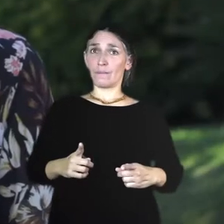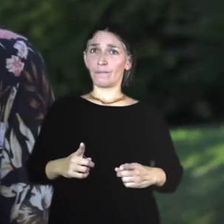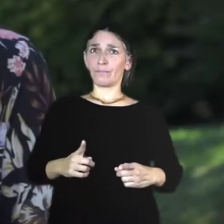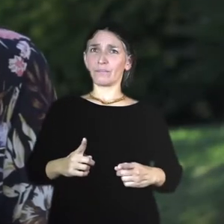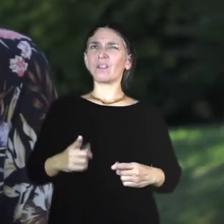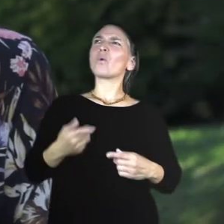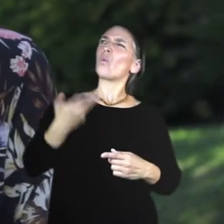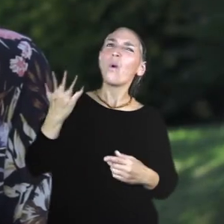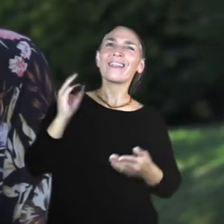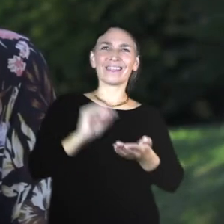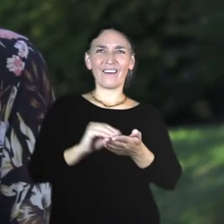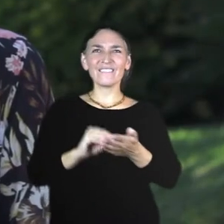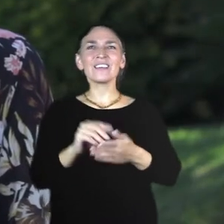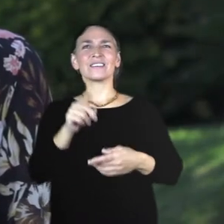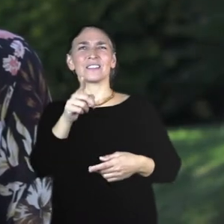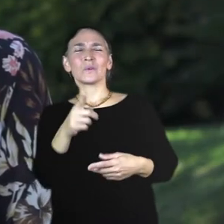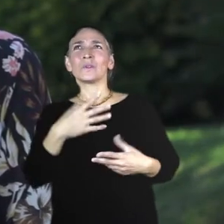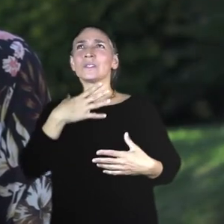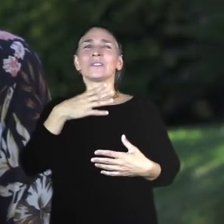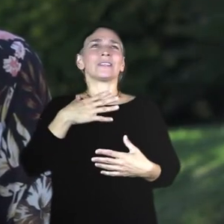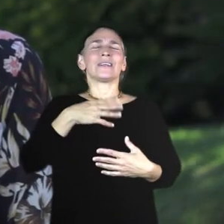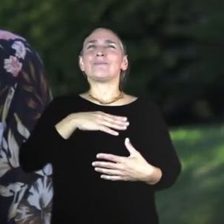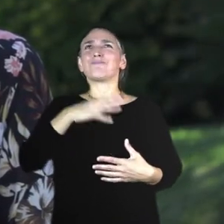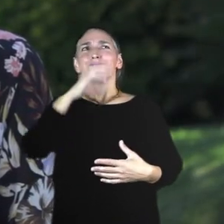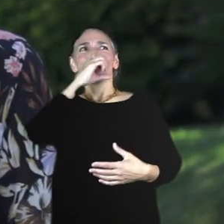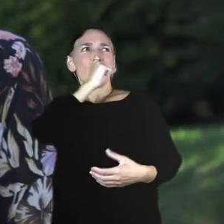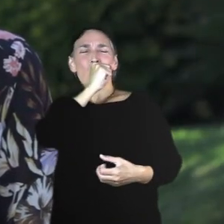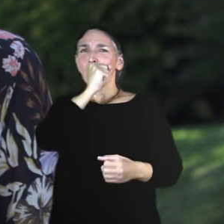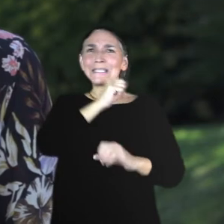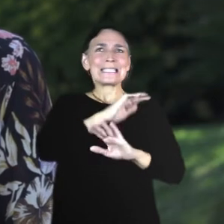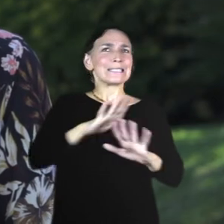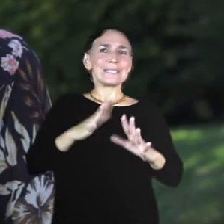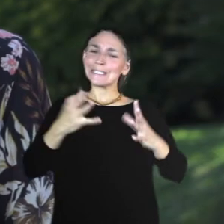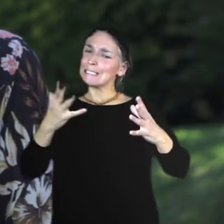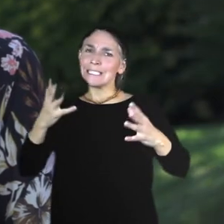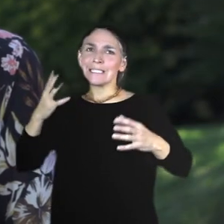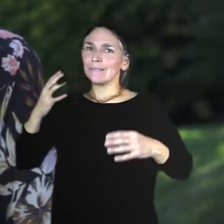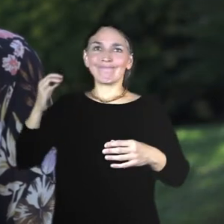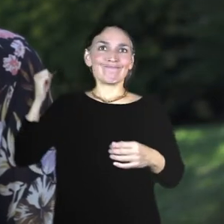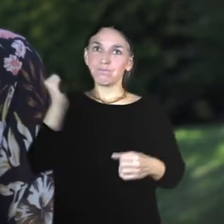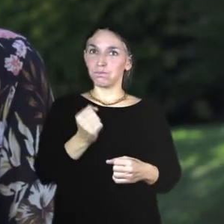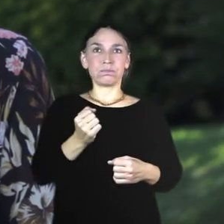¿Cuantas veces te sentís al limite de cometer una locura? Cuidate querida mujer.